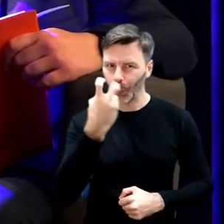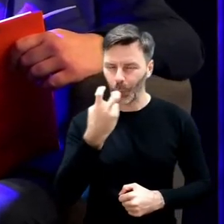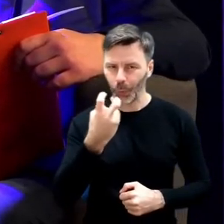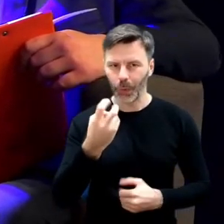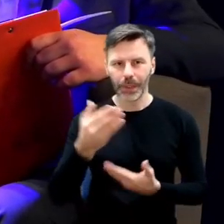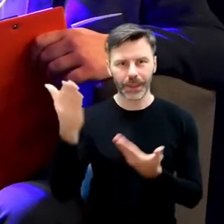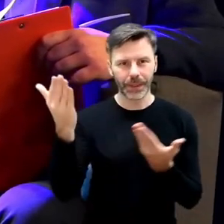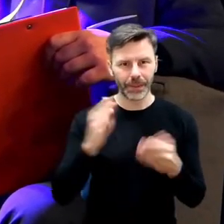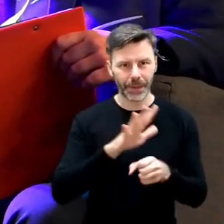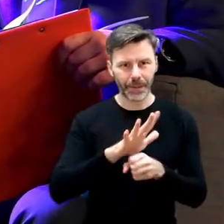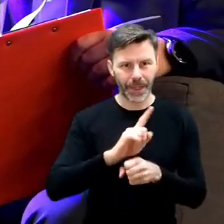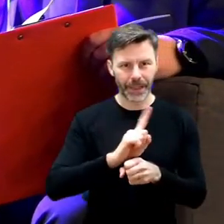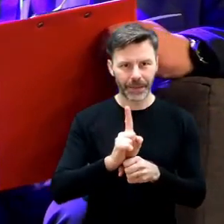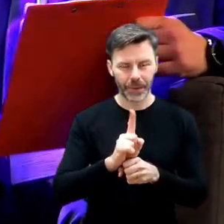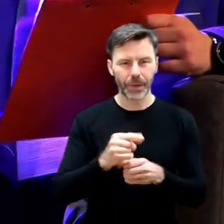Dziękuję bardzo, dziękuję państwu.